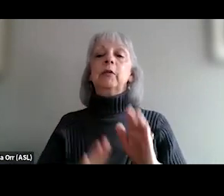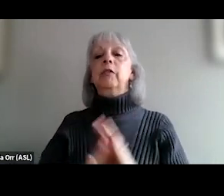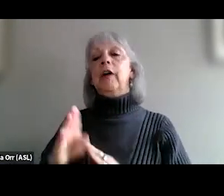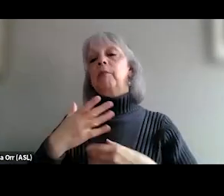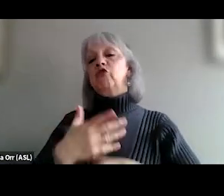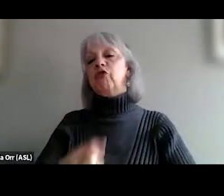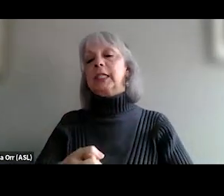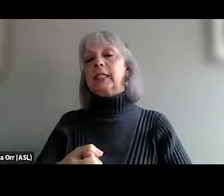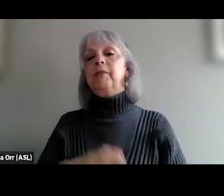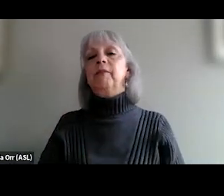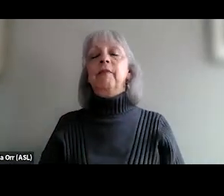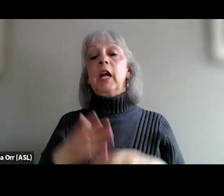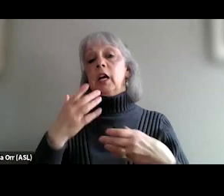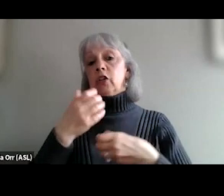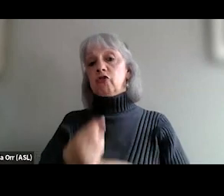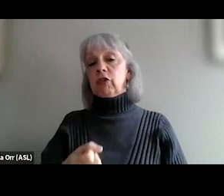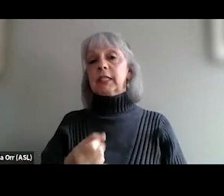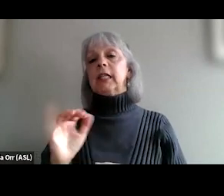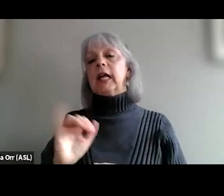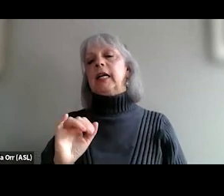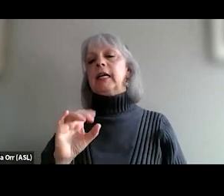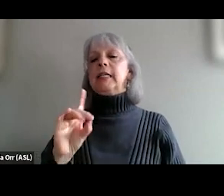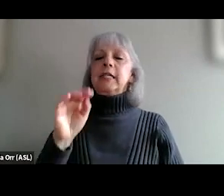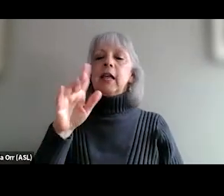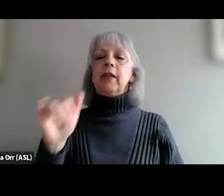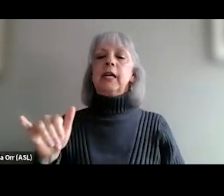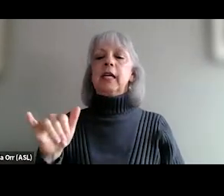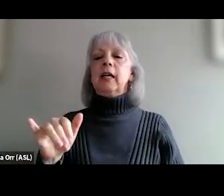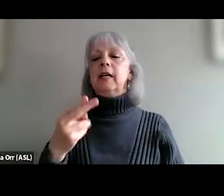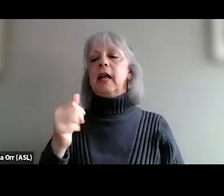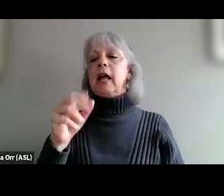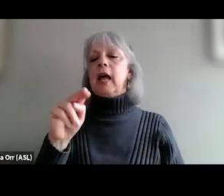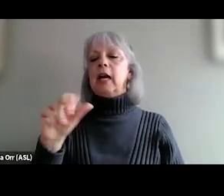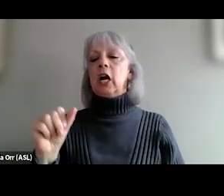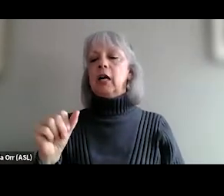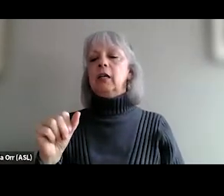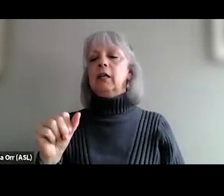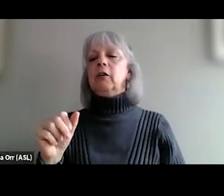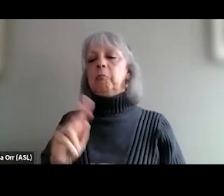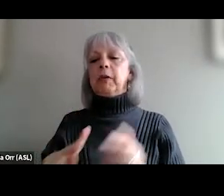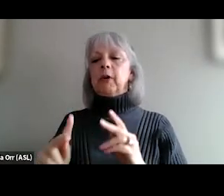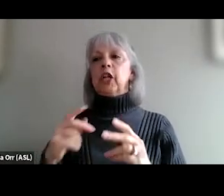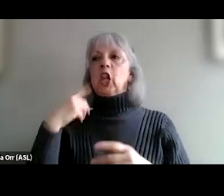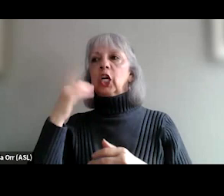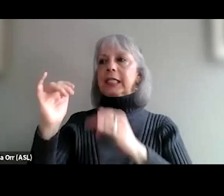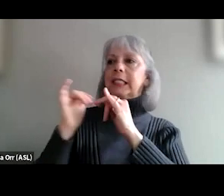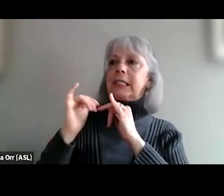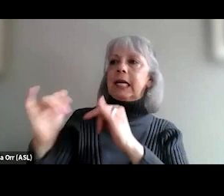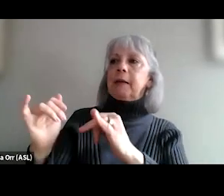Confíen en miembros de la comunidad como DeAnthony y Hanna y otros trabajadores de salud comunitarios, son personas como ustedes, que los entienden,